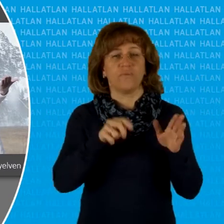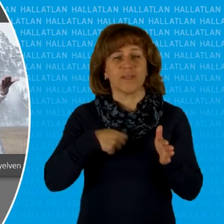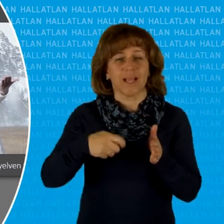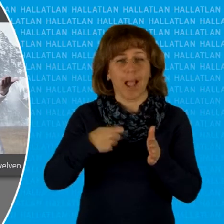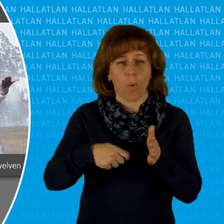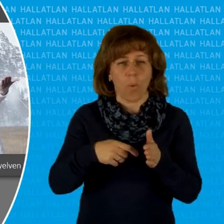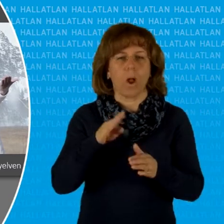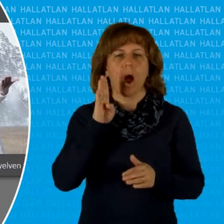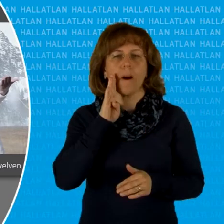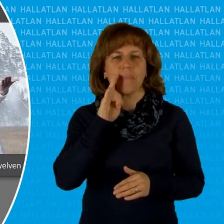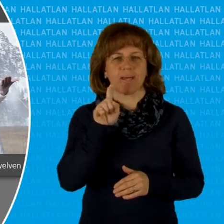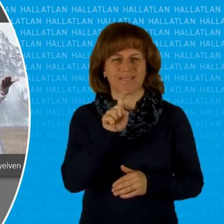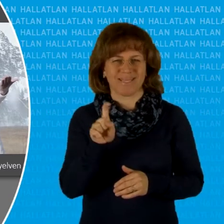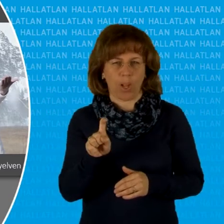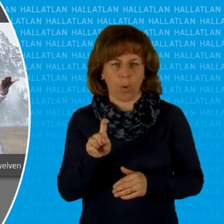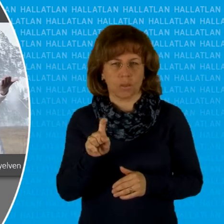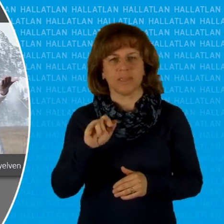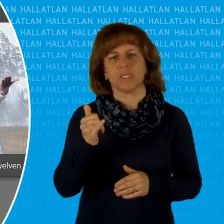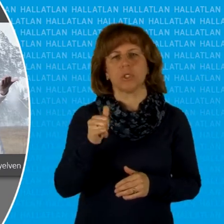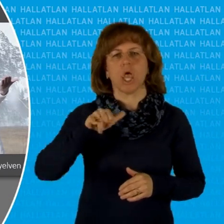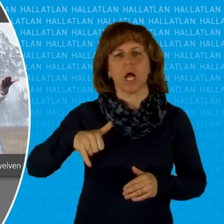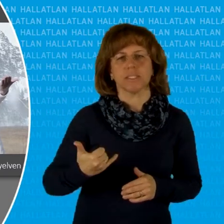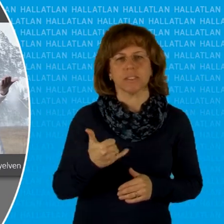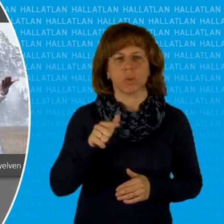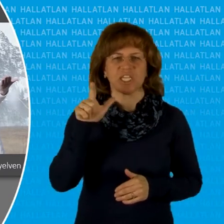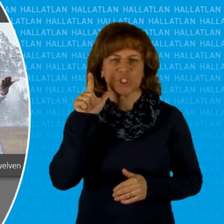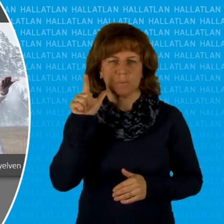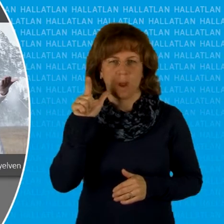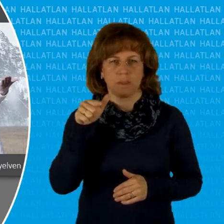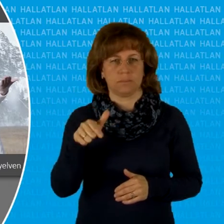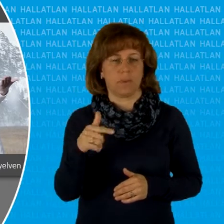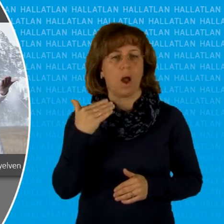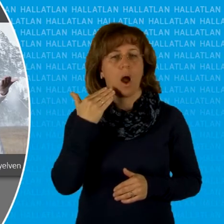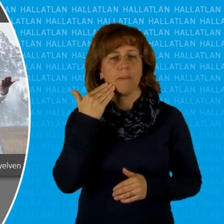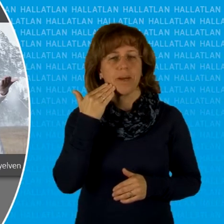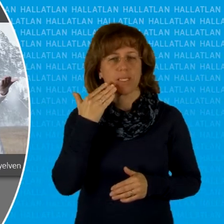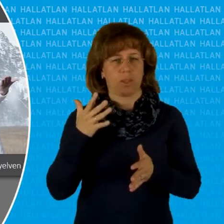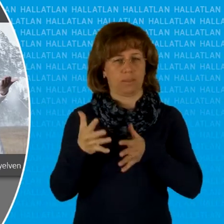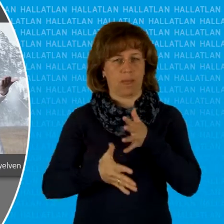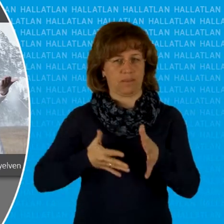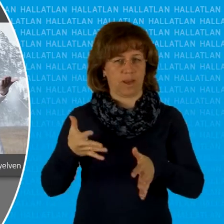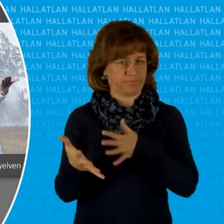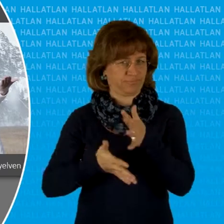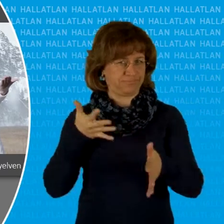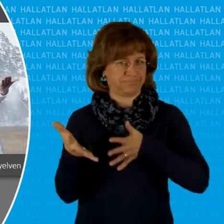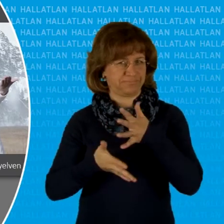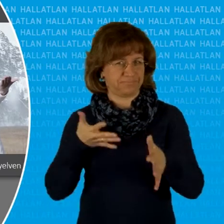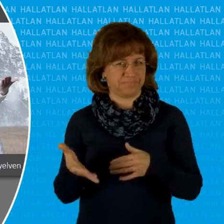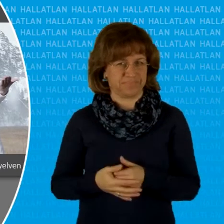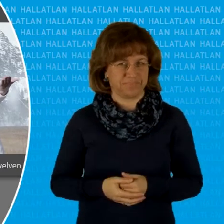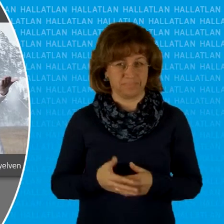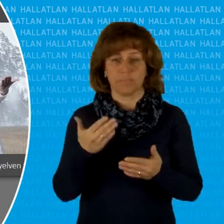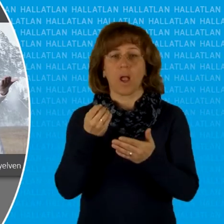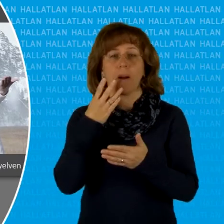A videóban Amber Zion és Jason Listman jelelnek amerikai jelnyelven.